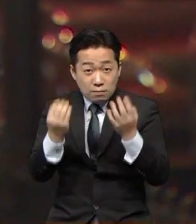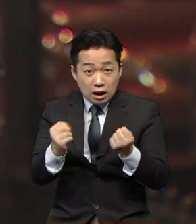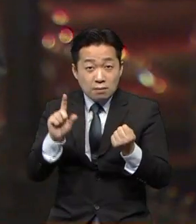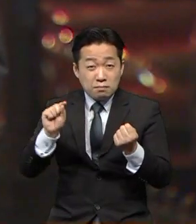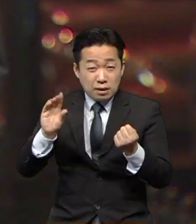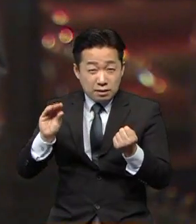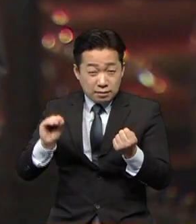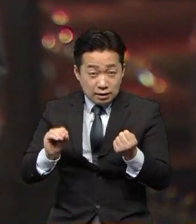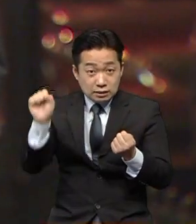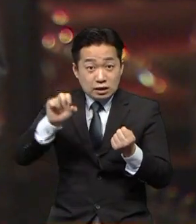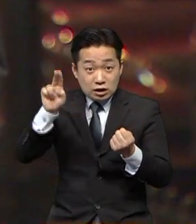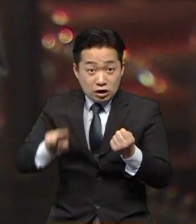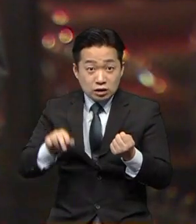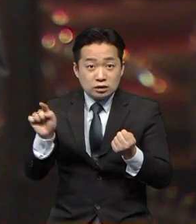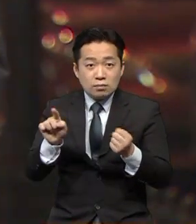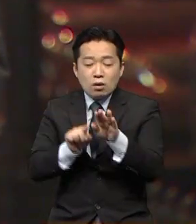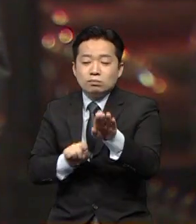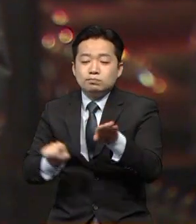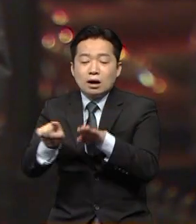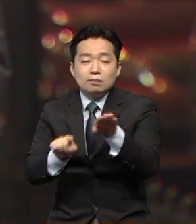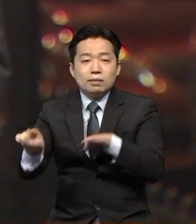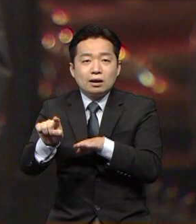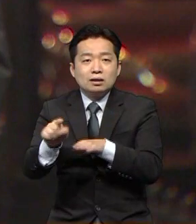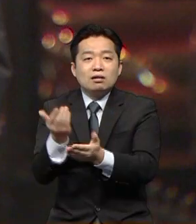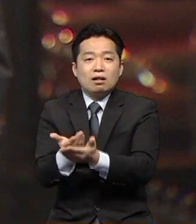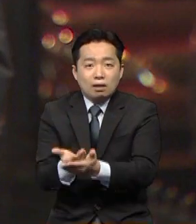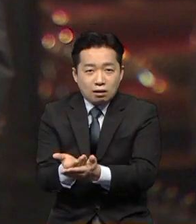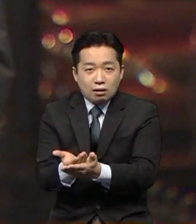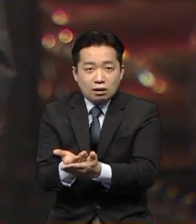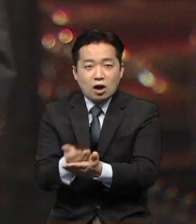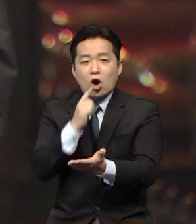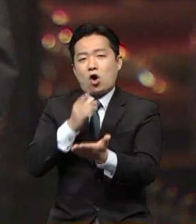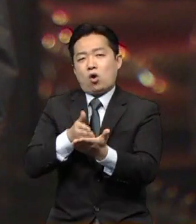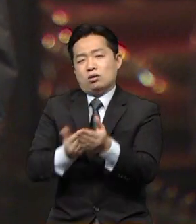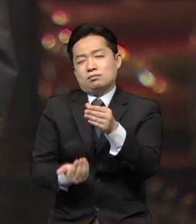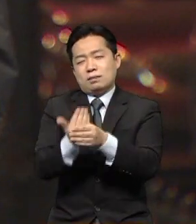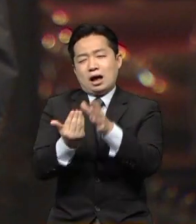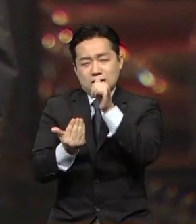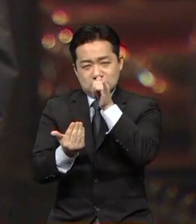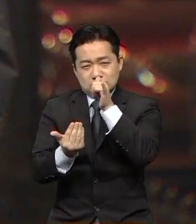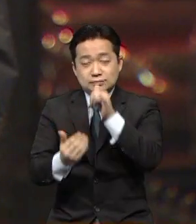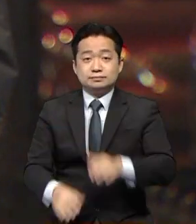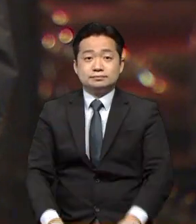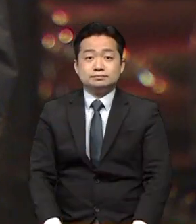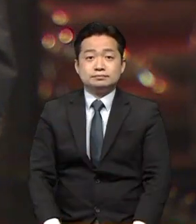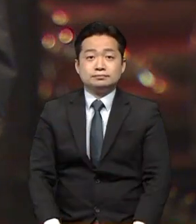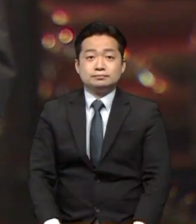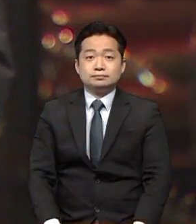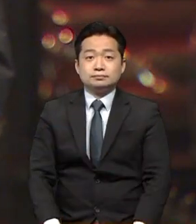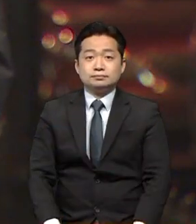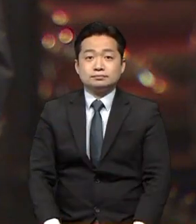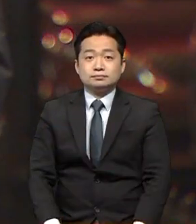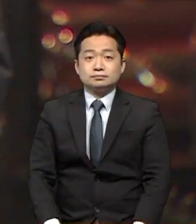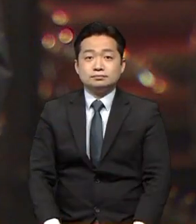내겠다며 백신 새치기를 시도하고 있다고 미국 언론들은 보도했습니다. 워싱턴에서 SBS 김윤수입니다.